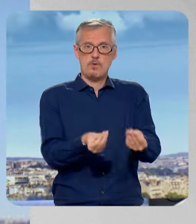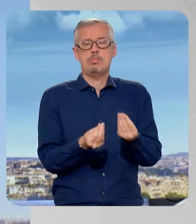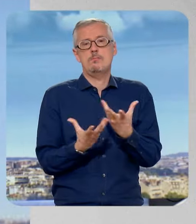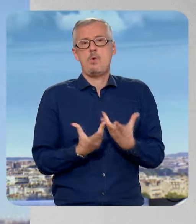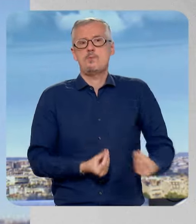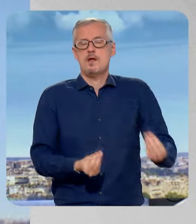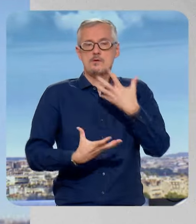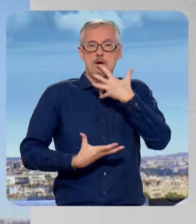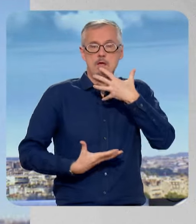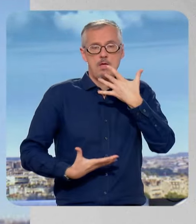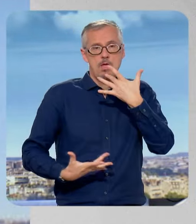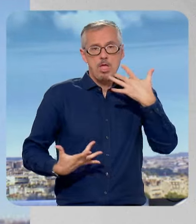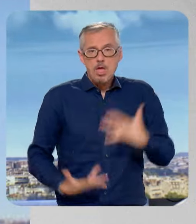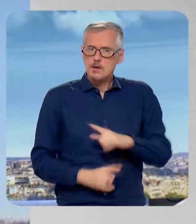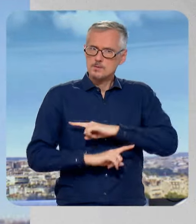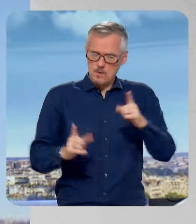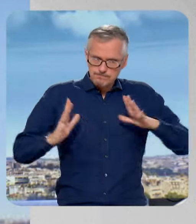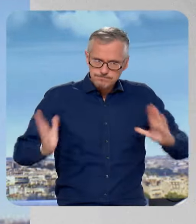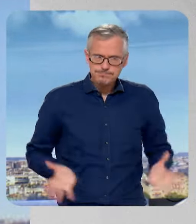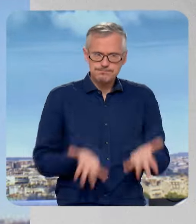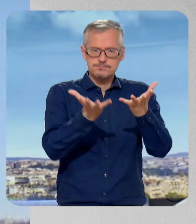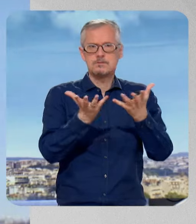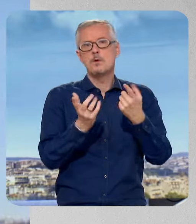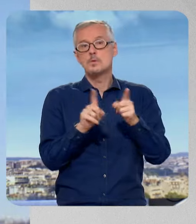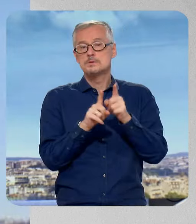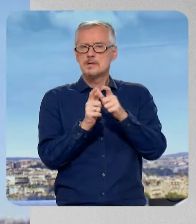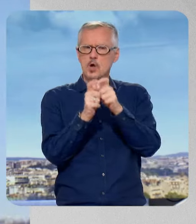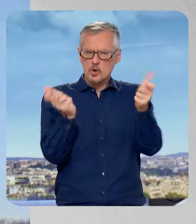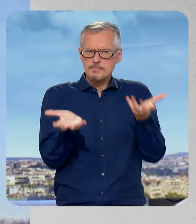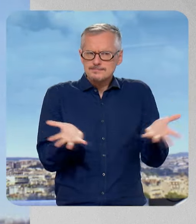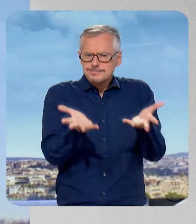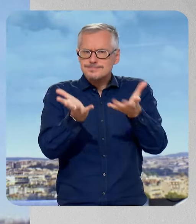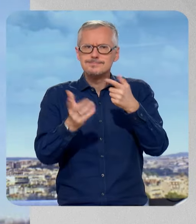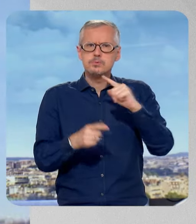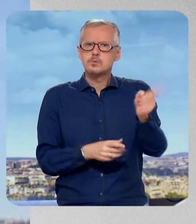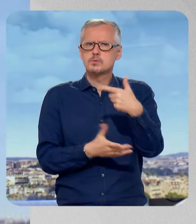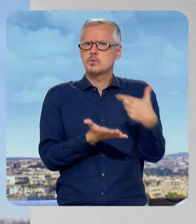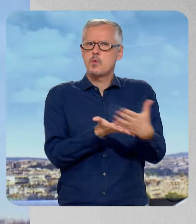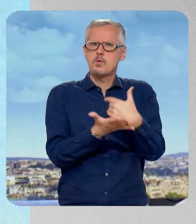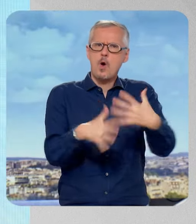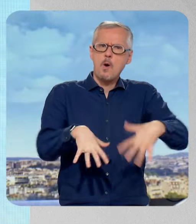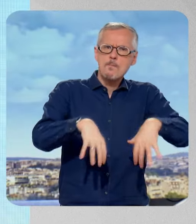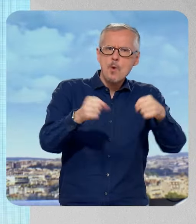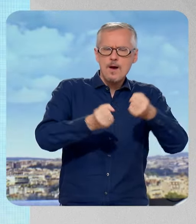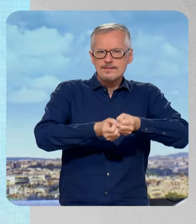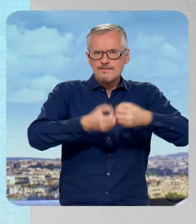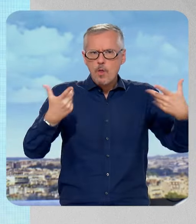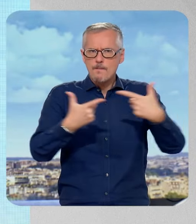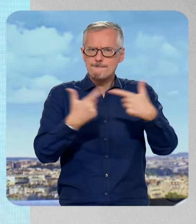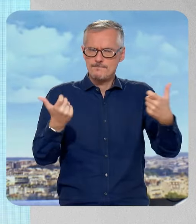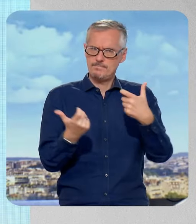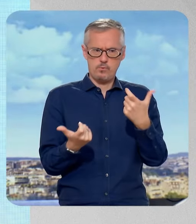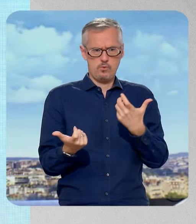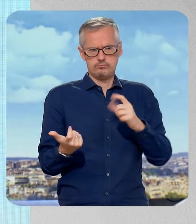contre l'antisémitisme. On doit être cette gauche qui fait des services publics une arme